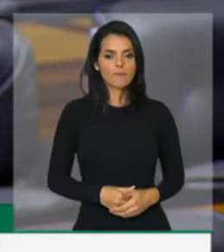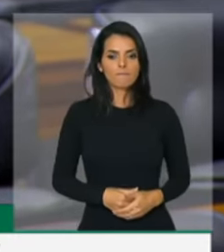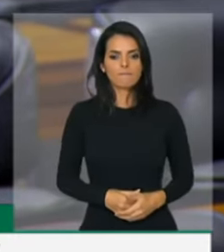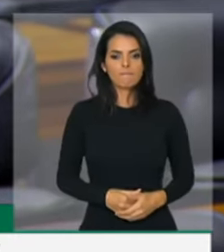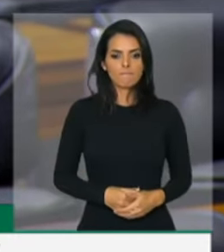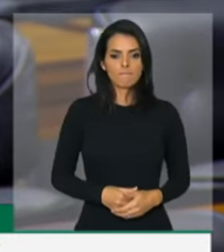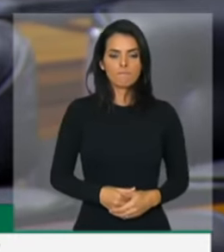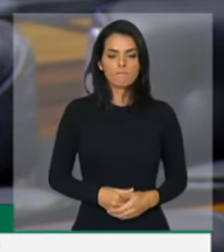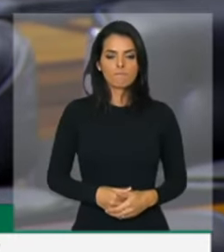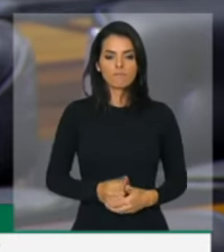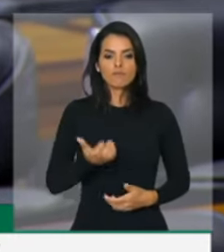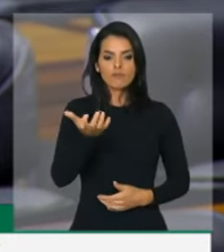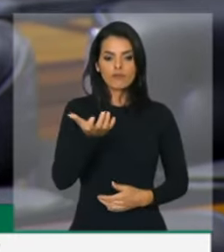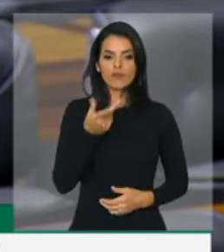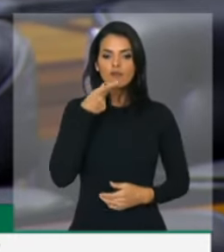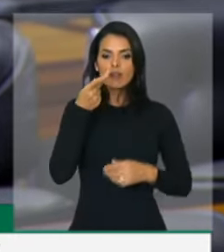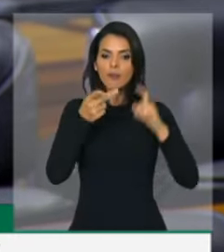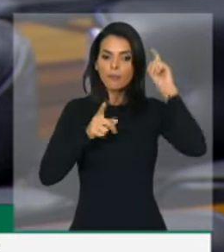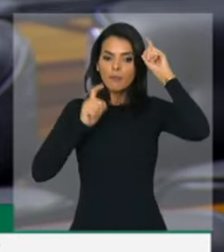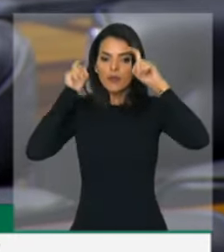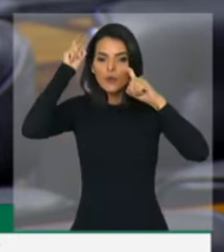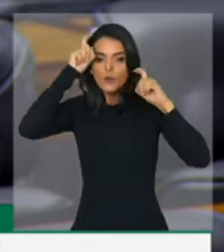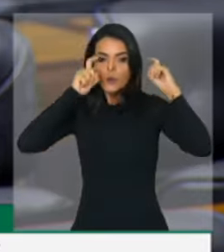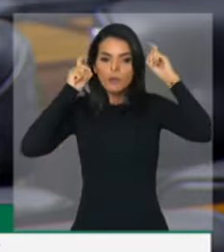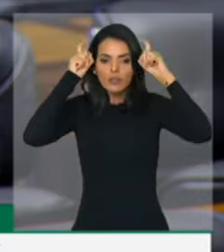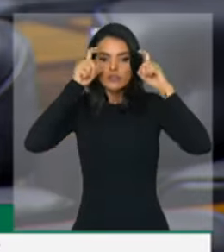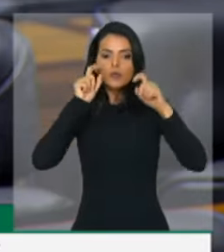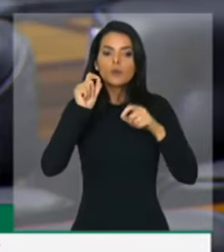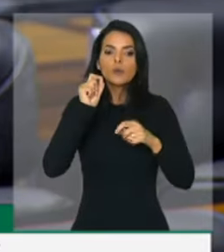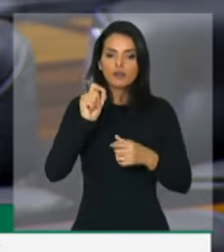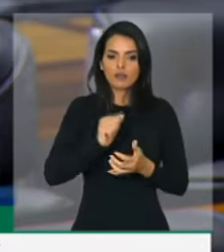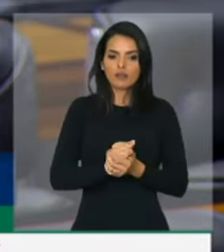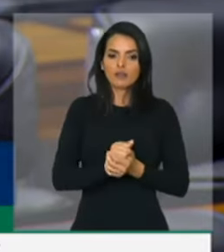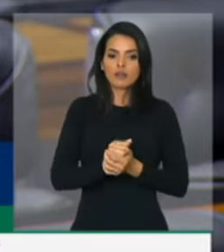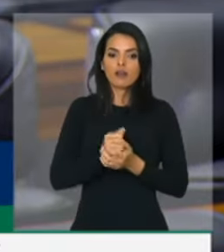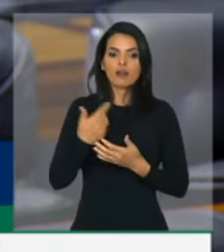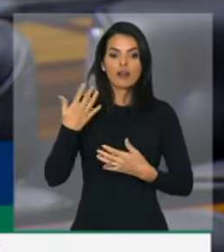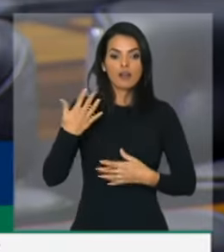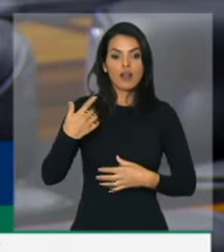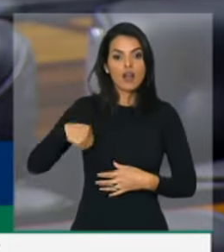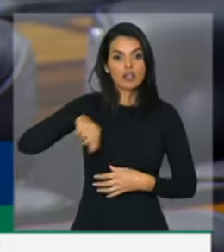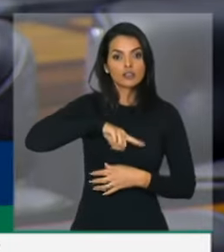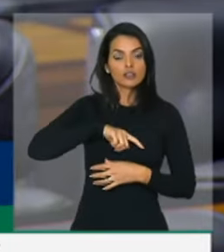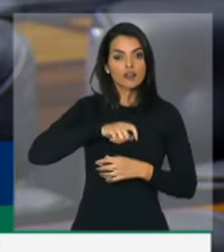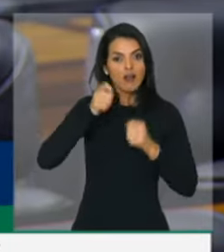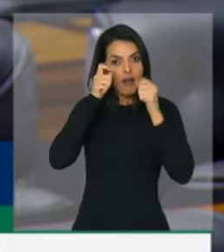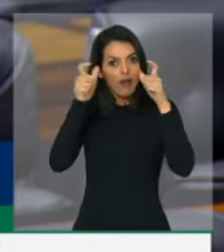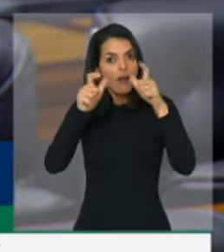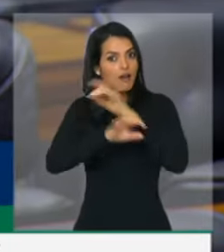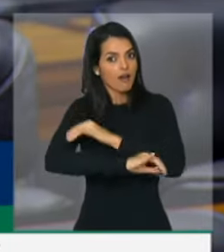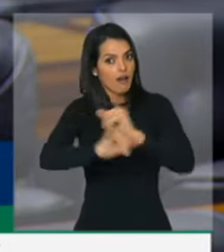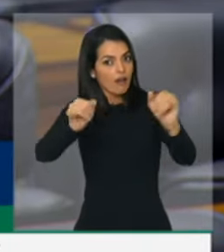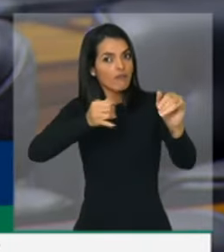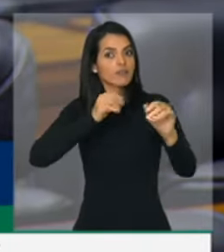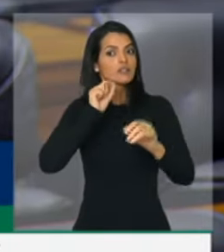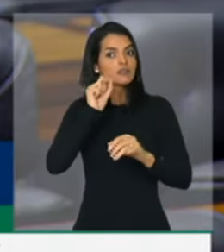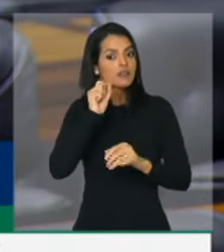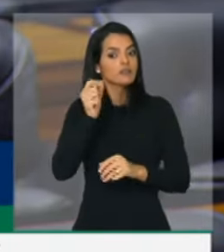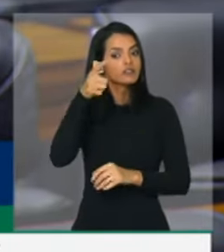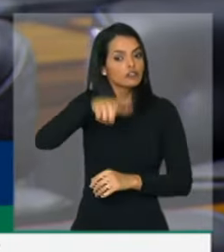PRESIDENTE, EU VOU ORIENTAR PELA OPOSIÇÃO, EU GOSTARIA DE FALAR PELA PREOCUPAÇÃO QUE NÓS TEMOS E ESTAMOS ALERTANDO ISSO HÁ MUITO TEMPO, NO SEGUNDO SEMESTRE DO ANO PASSADO O GOVERNO FEDERAL DESABILITOU TRÊS MIL LEITOS